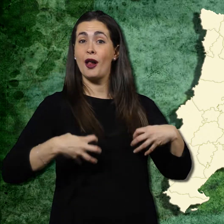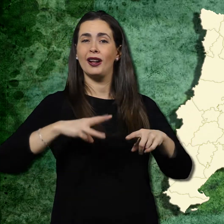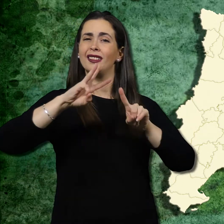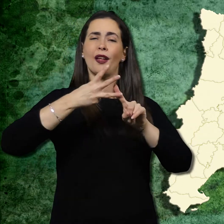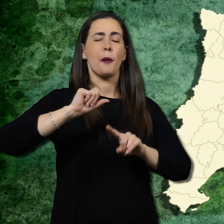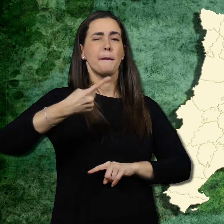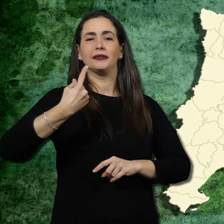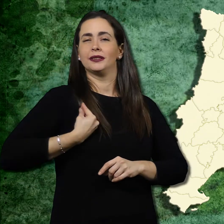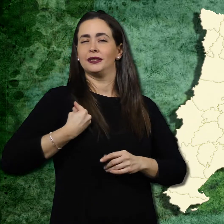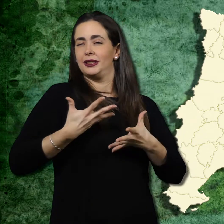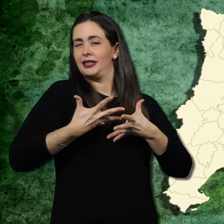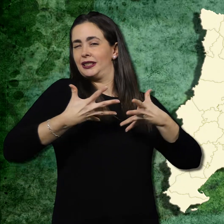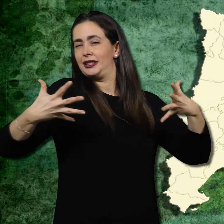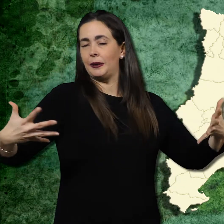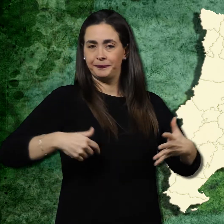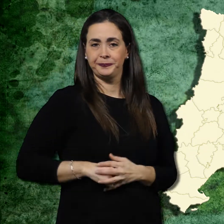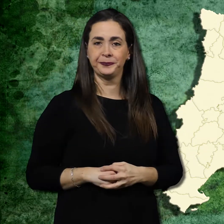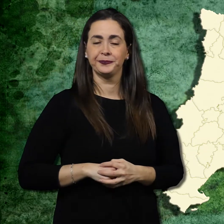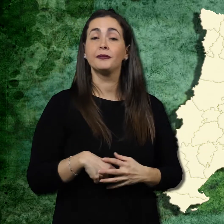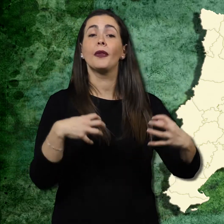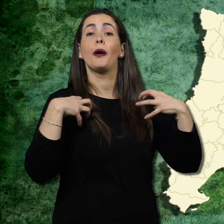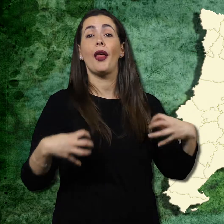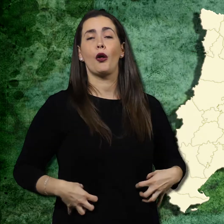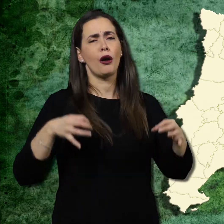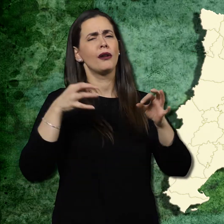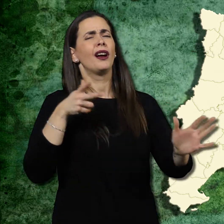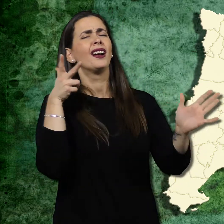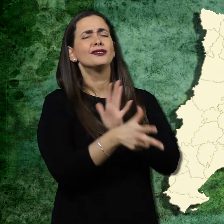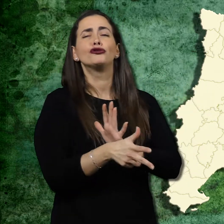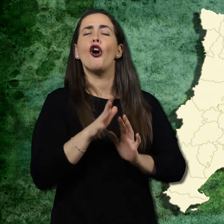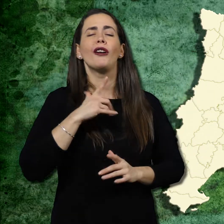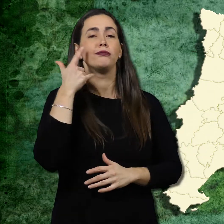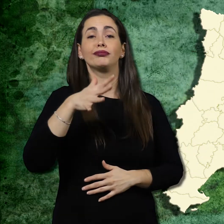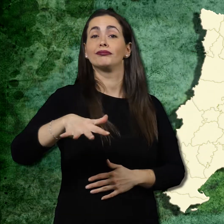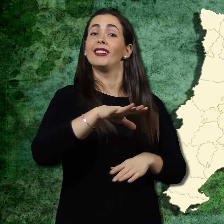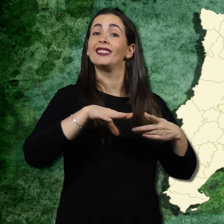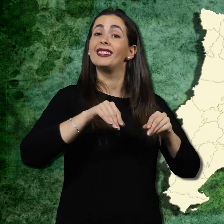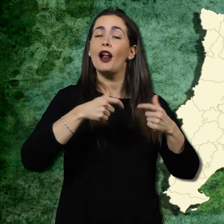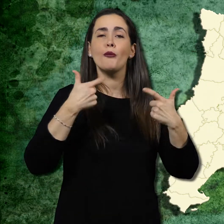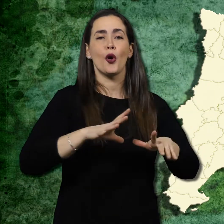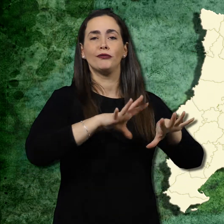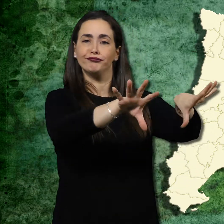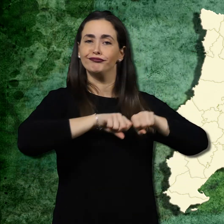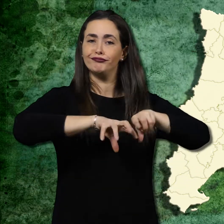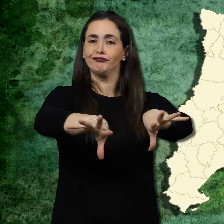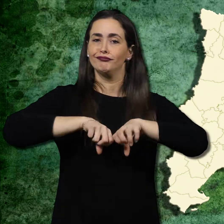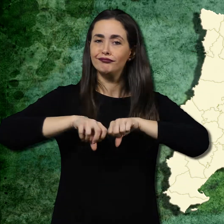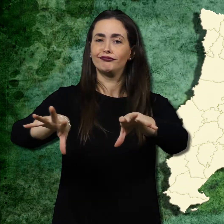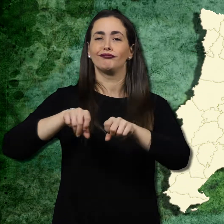Destacat: Badalona, el tercer municipi més gran de Catalunya en població,